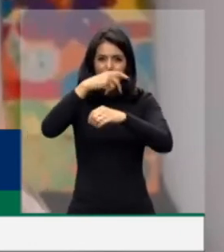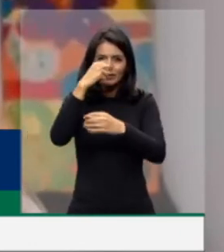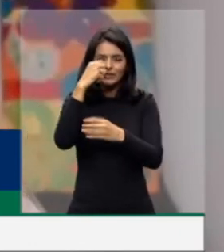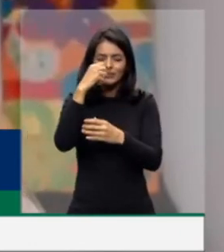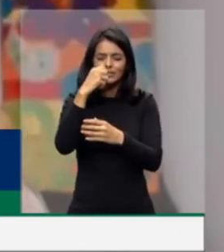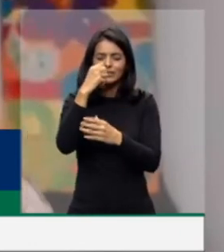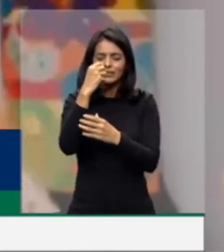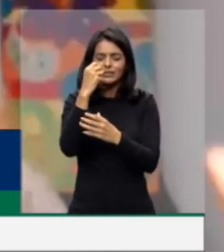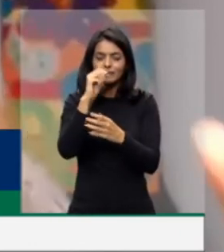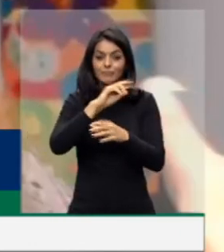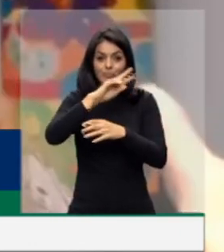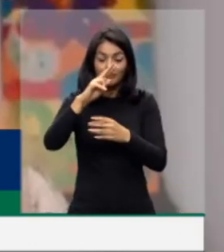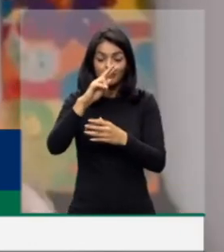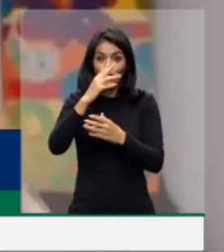MUNDO HOJE ESTABELECEM VÁRIOS